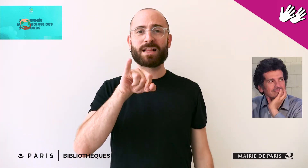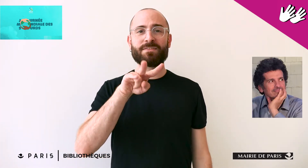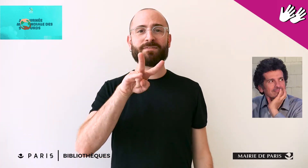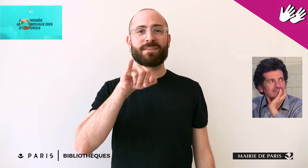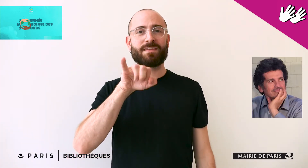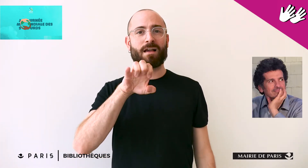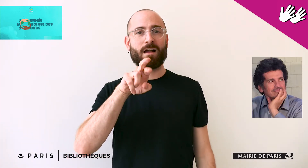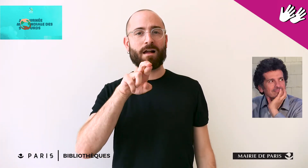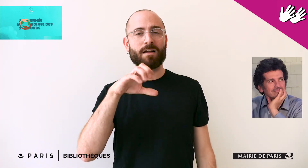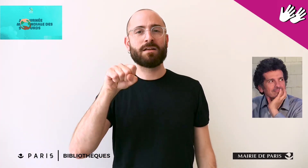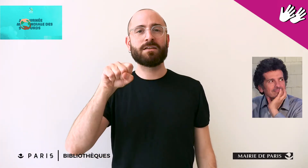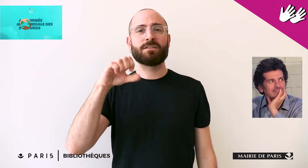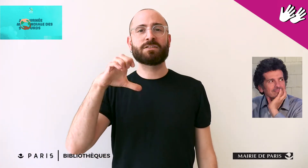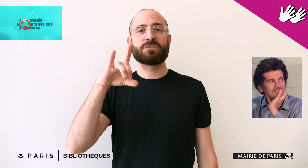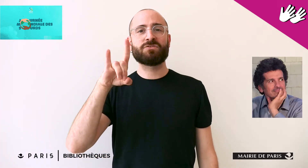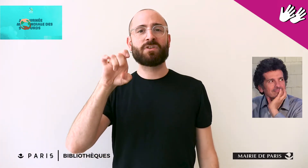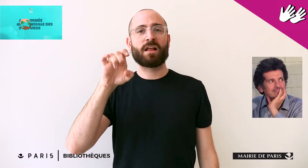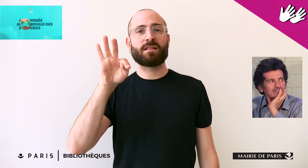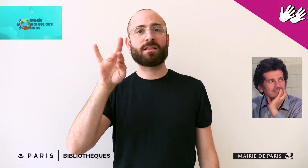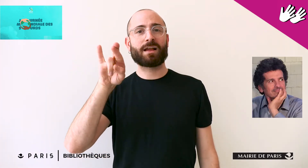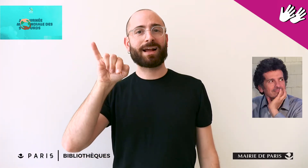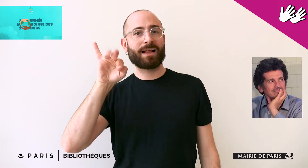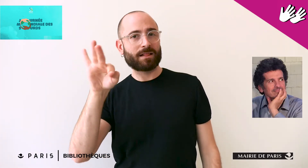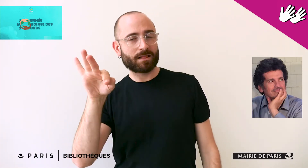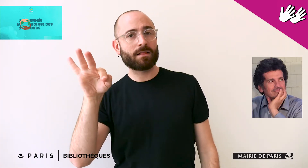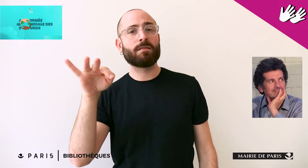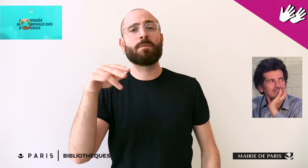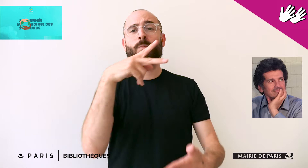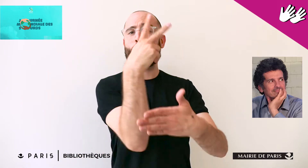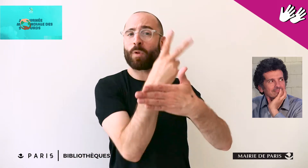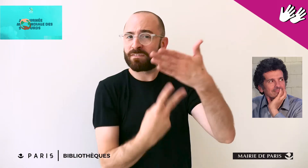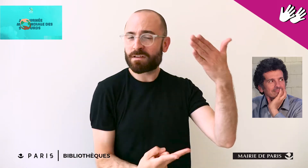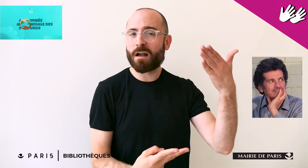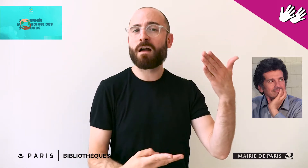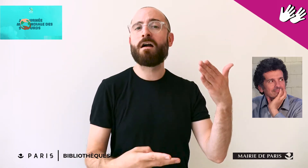Olivier Schetrit,